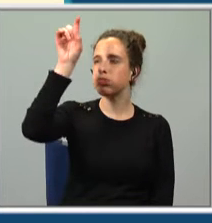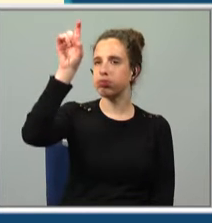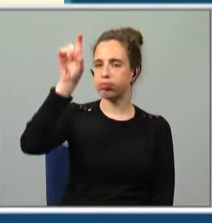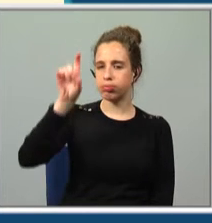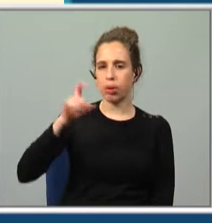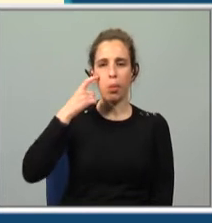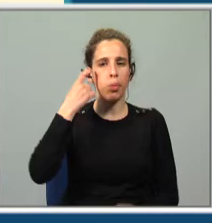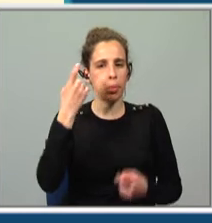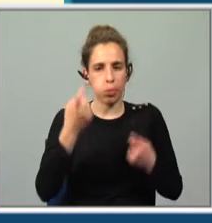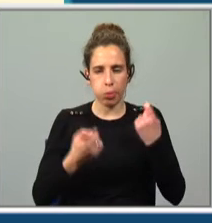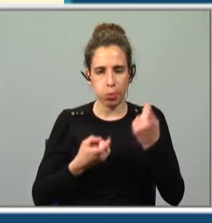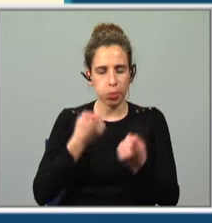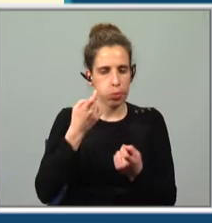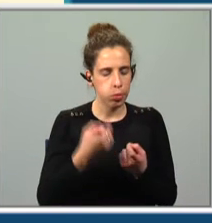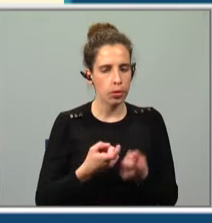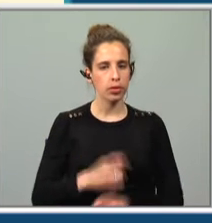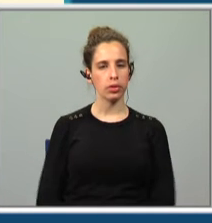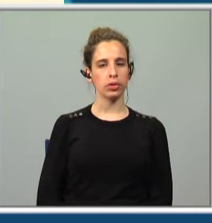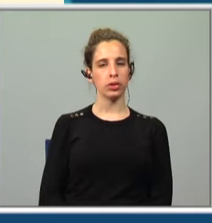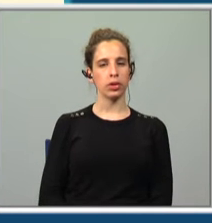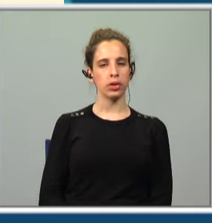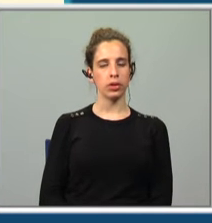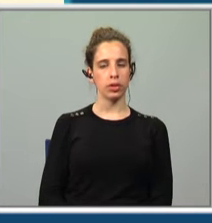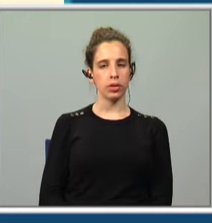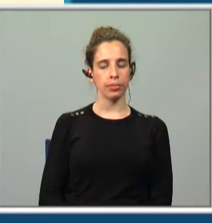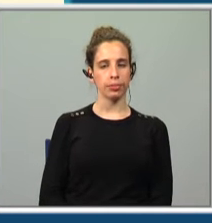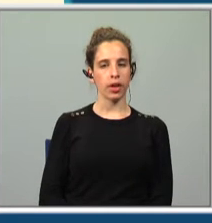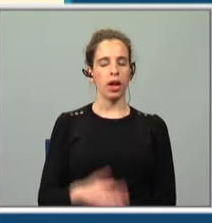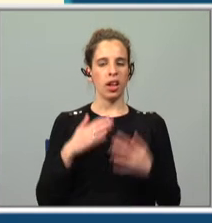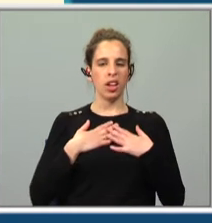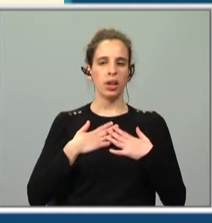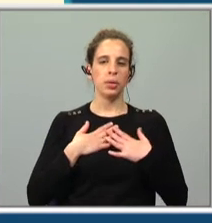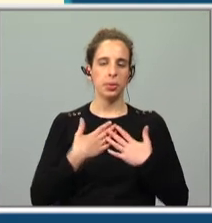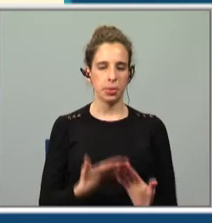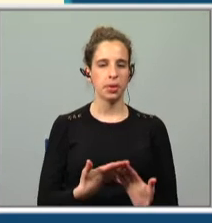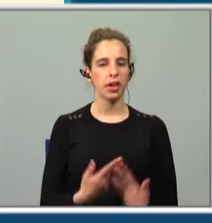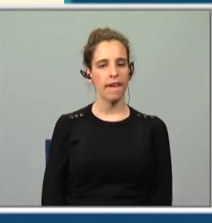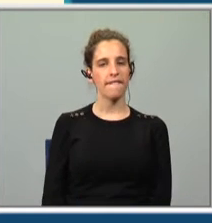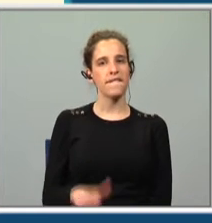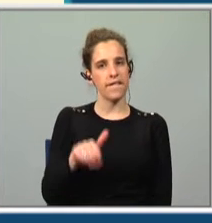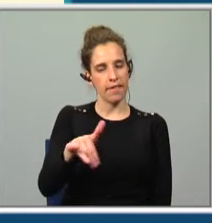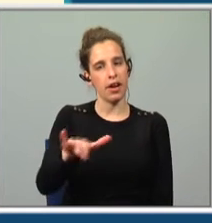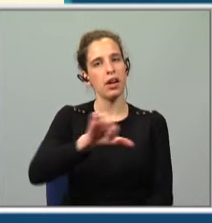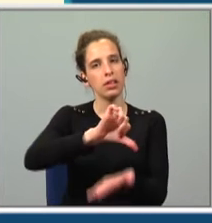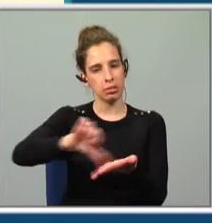estava um museu que estiveram a procurar e já cansados e prestes a desistir no 他們正在尋找一個博物館已經累了準備放棄